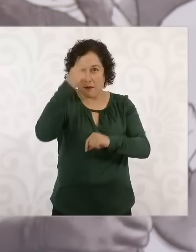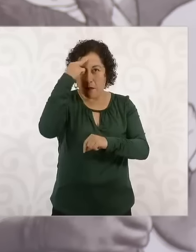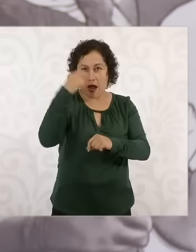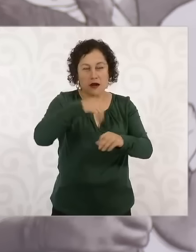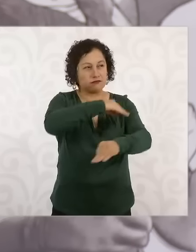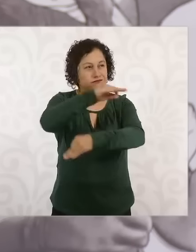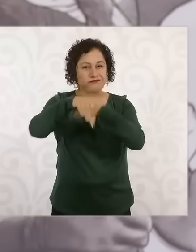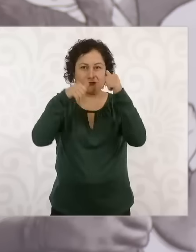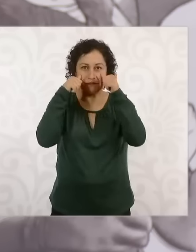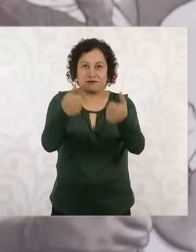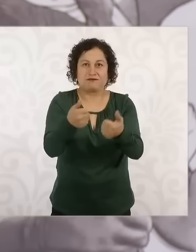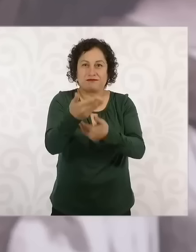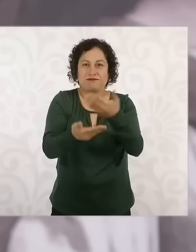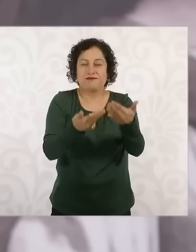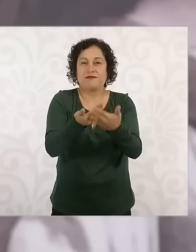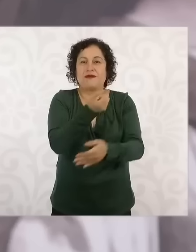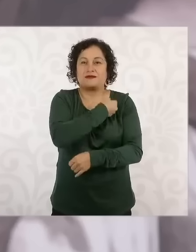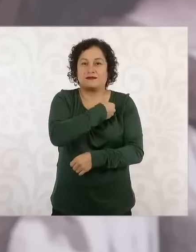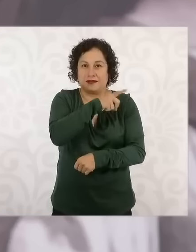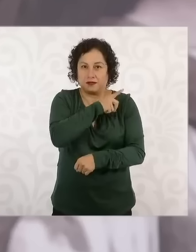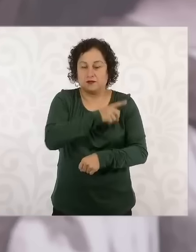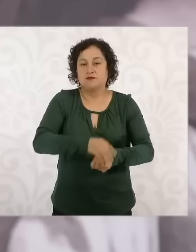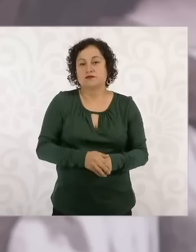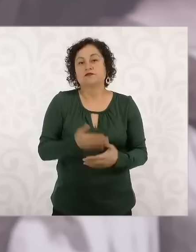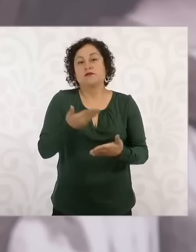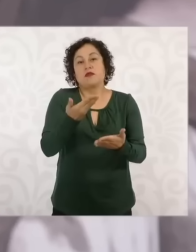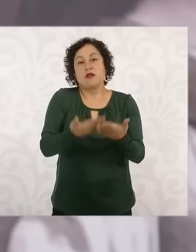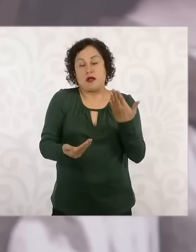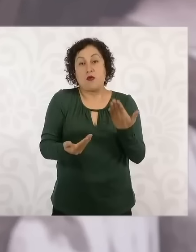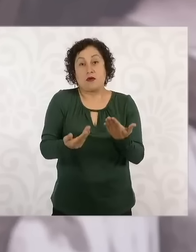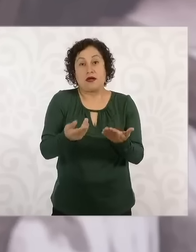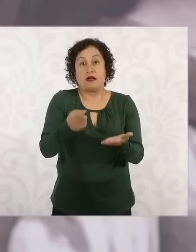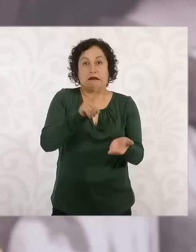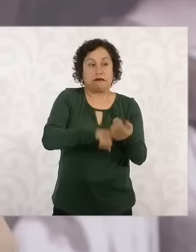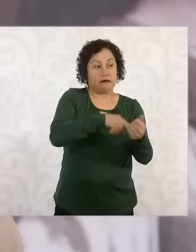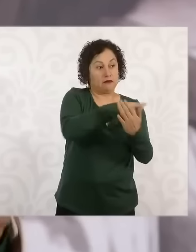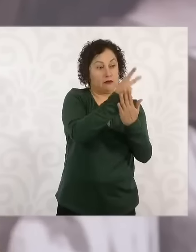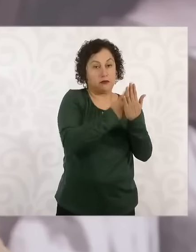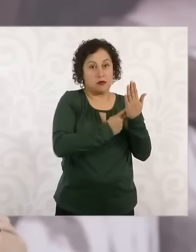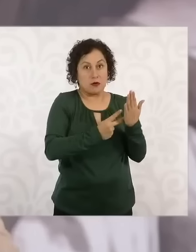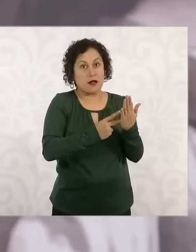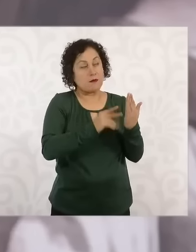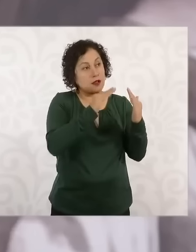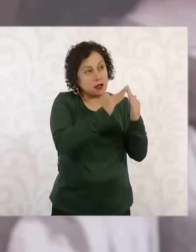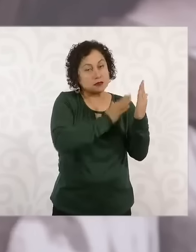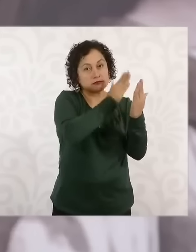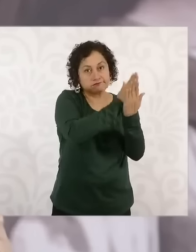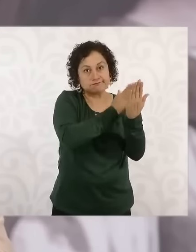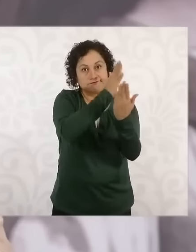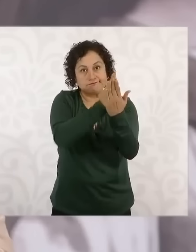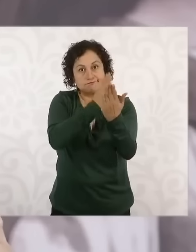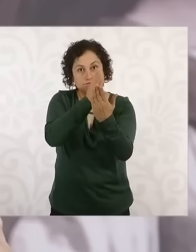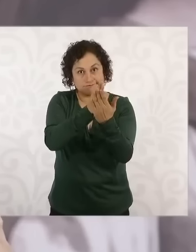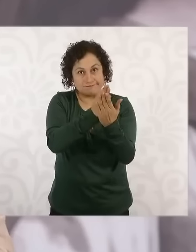Y nosotros con el programa de salud casa por casa, tenemos ya un sistema donde el sector salud puede